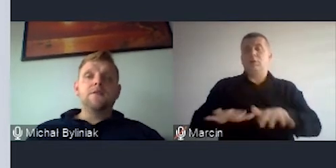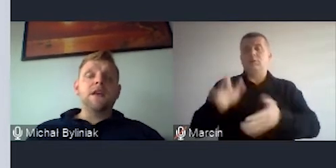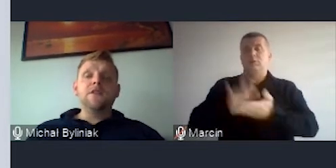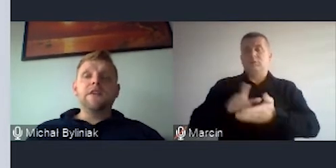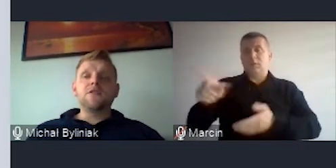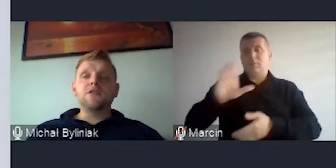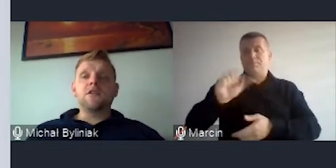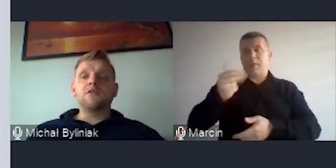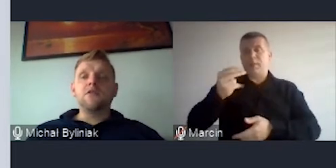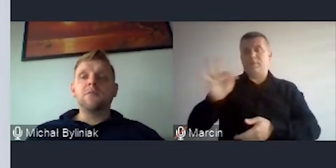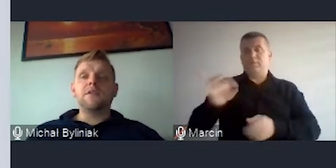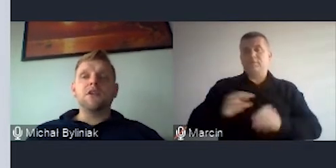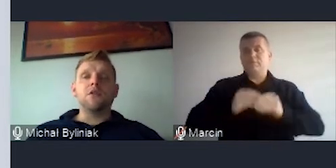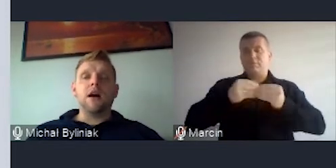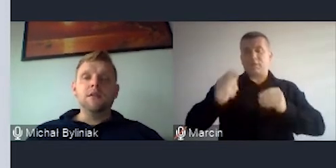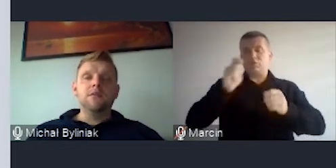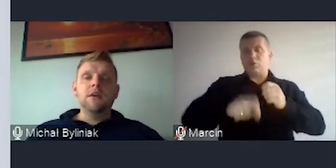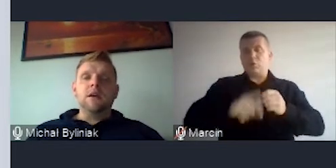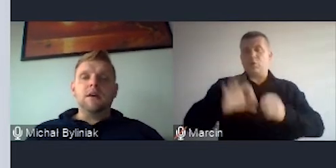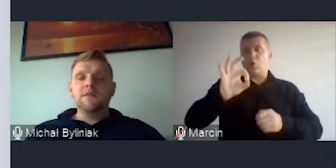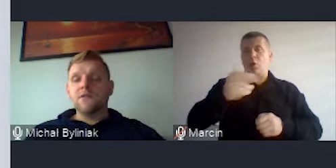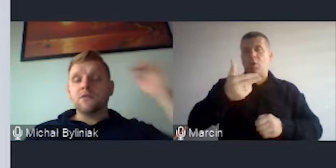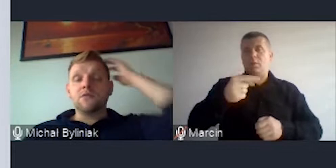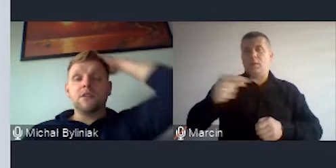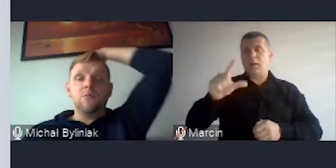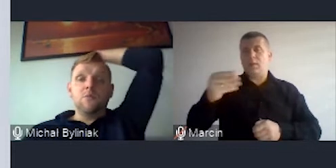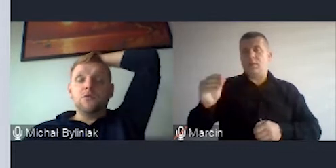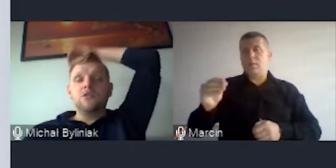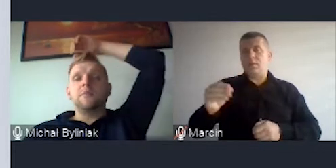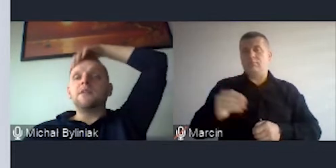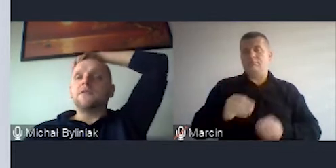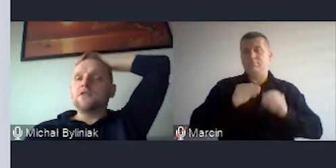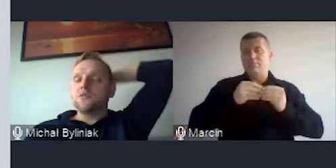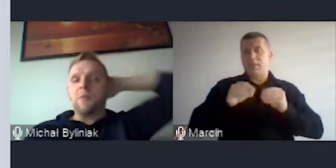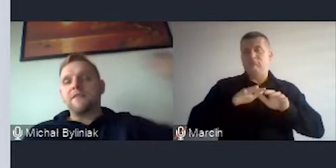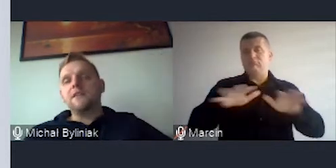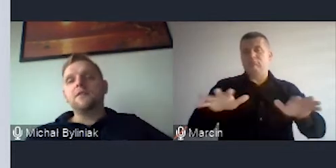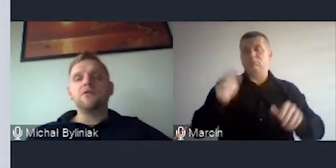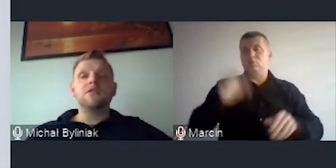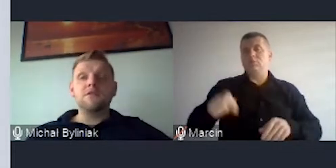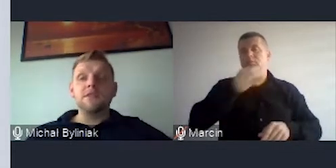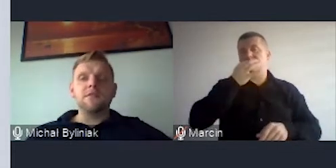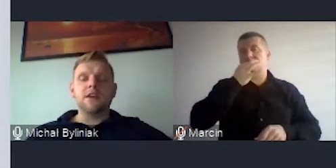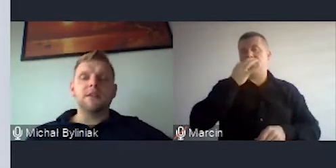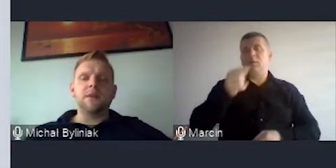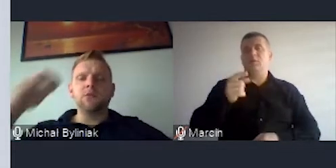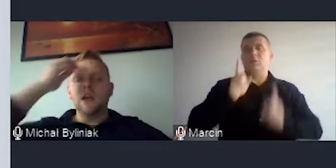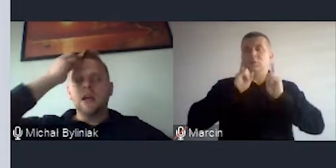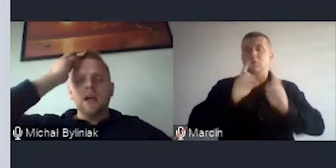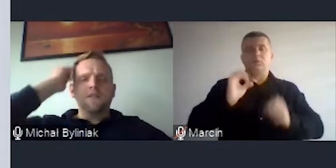Teraz większość tych kontroli odbywa się online, w związku z tym musicie Państwo wziąć poprawkę, że rzeczywistość jaka nam panuje